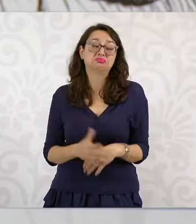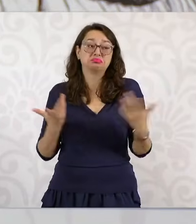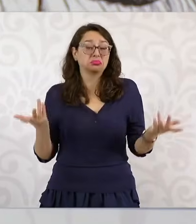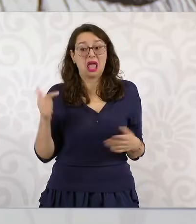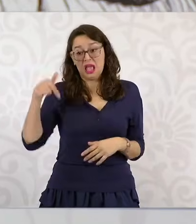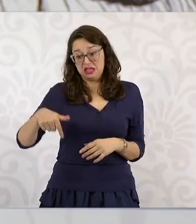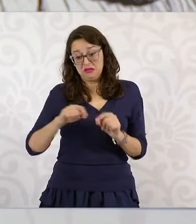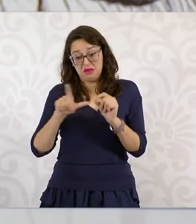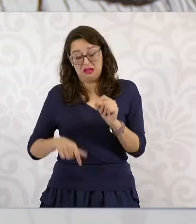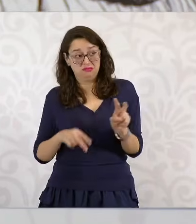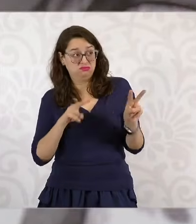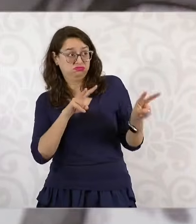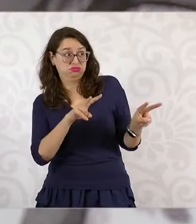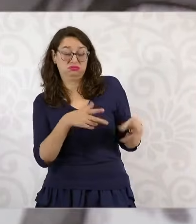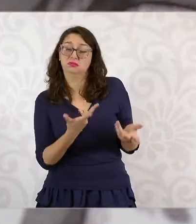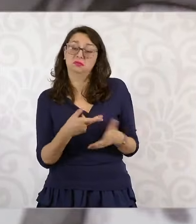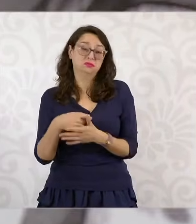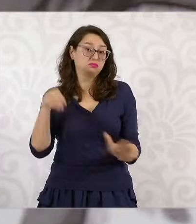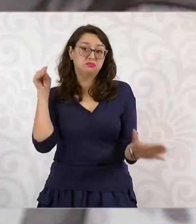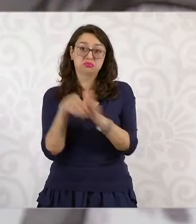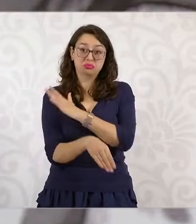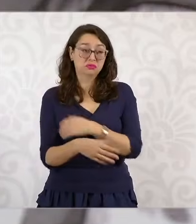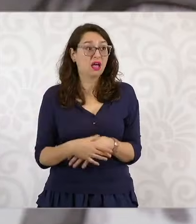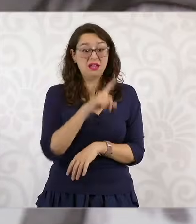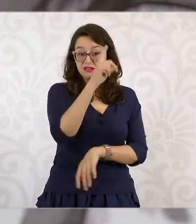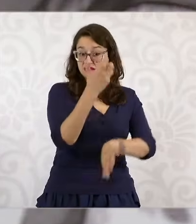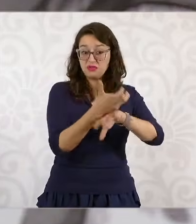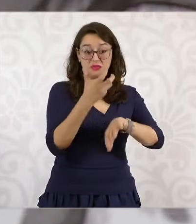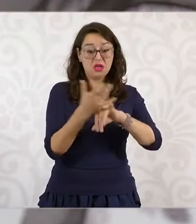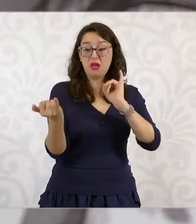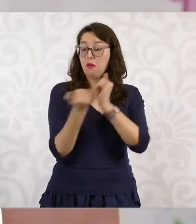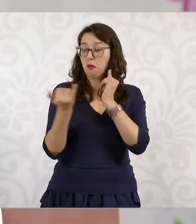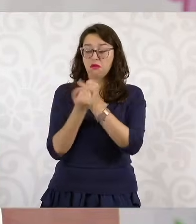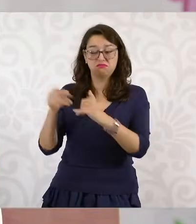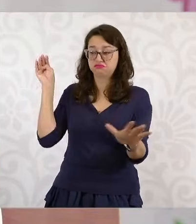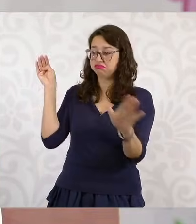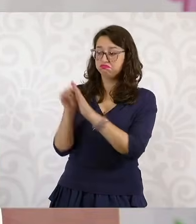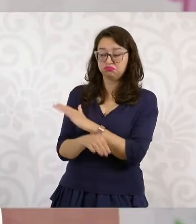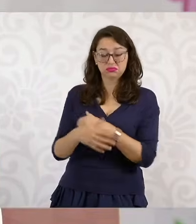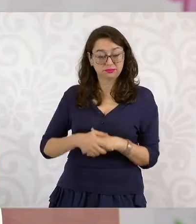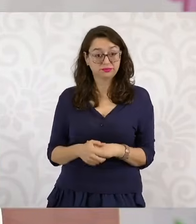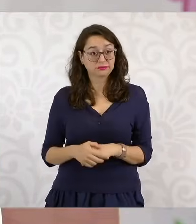Algunos grupos en Estados Unidos que buscan que haya una mala relación con México, pues yo creo